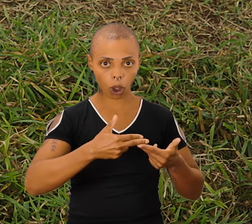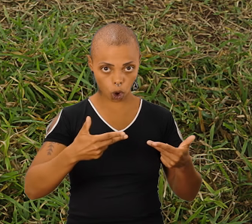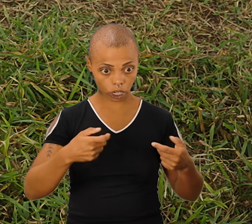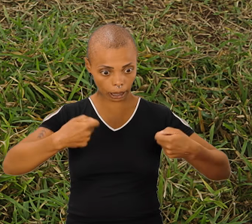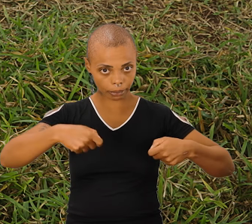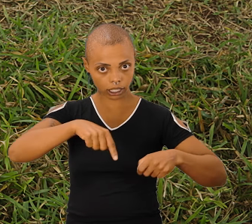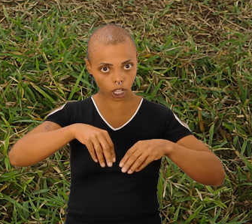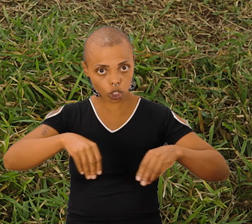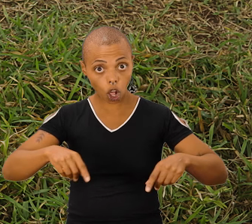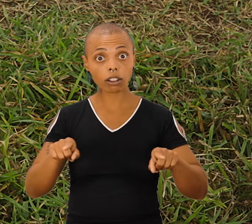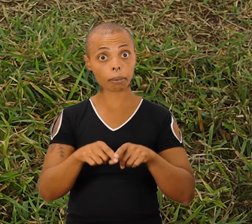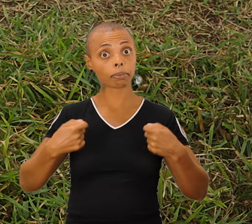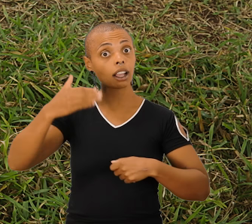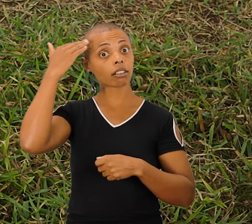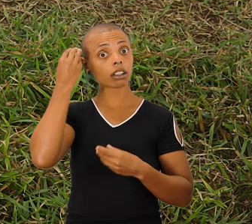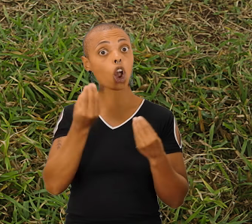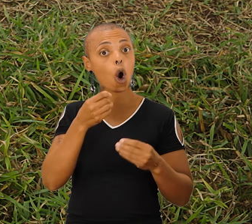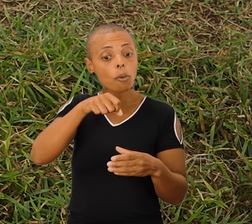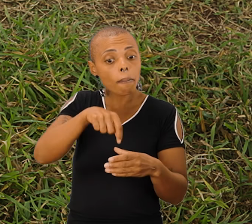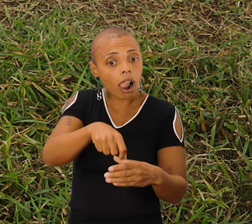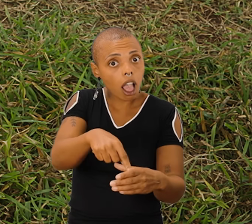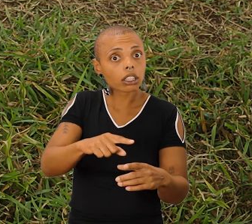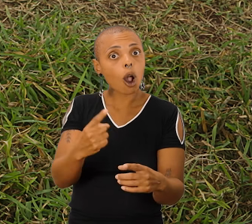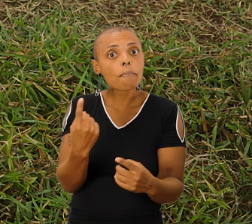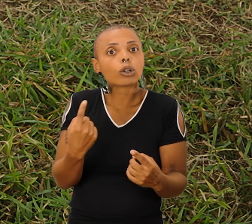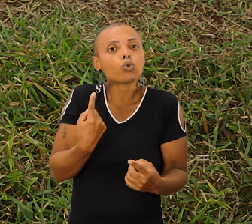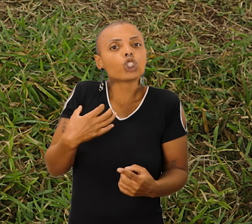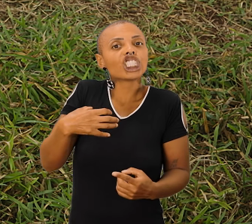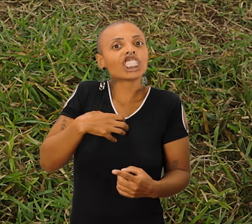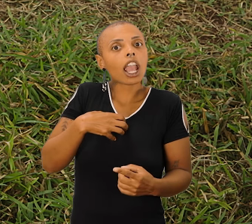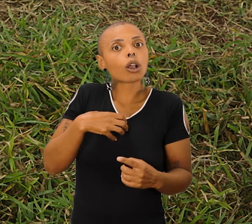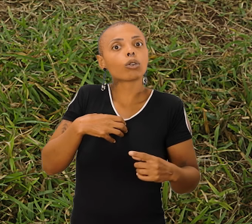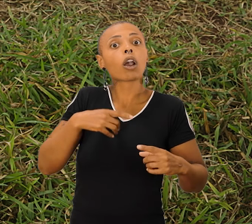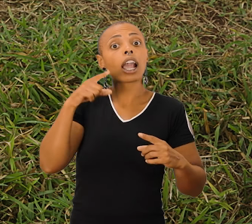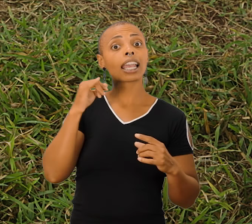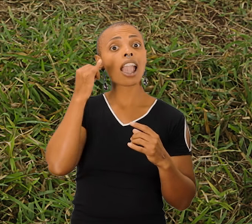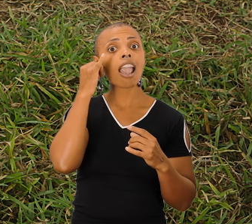é preciso entender como plantar de uma forma que busque diminuir o impacto da agricultura no solo.